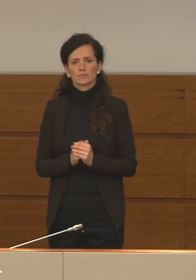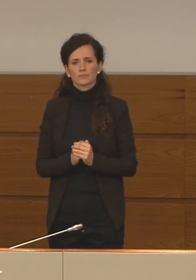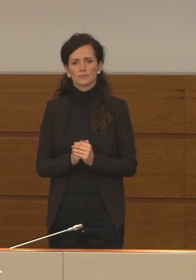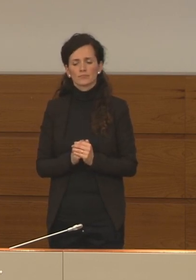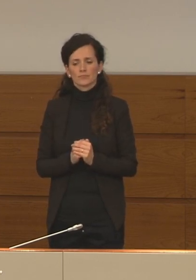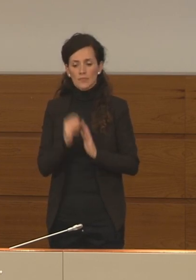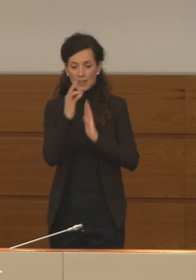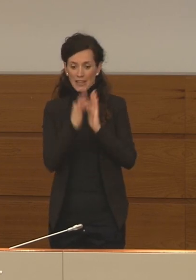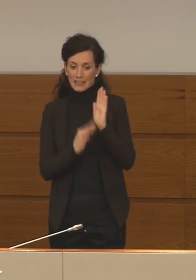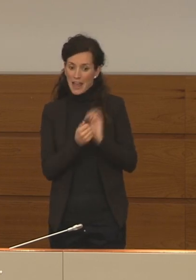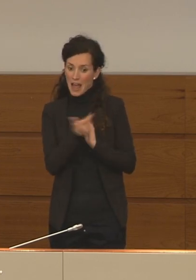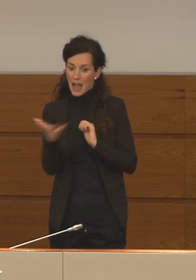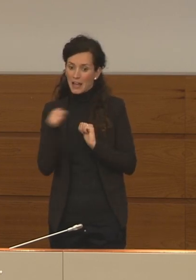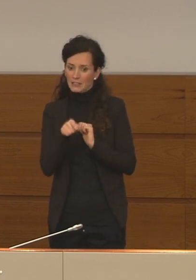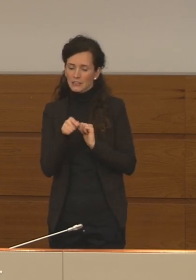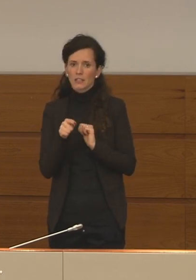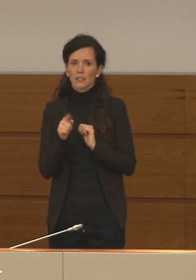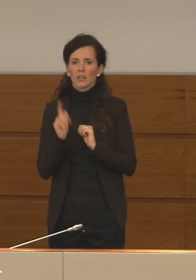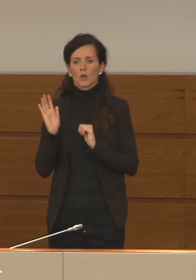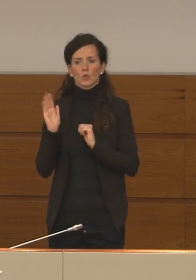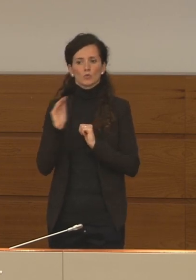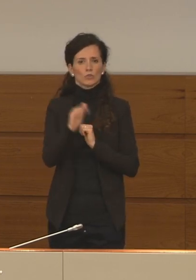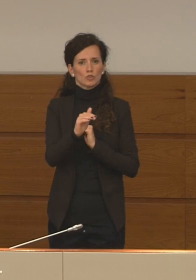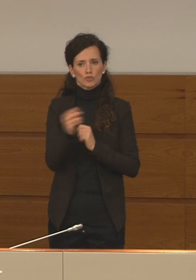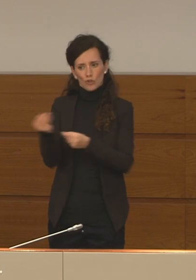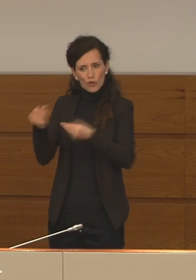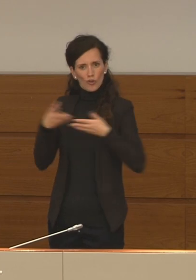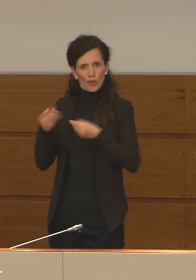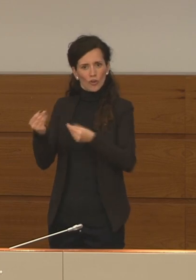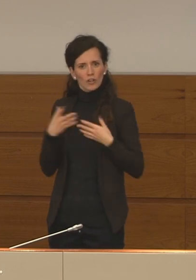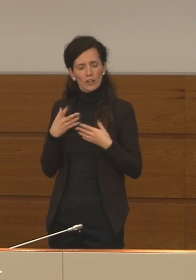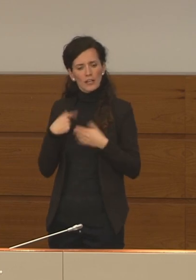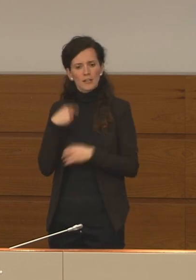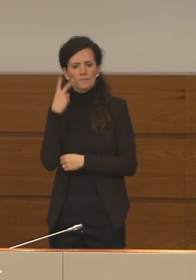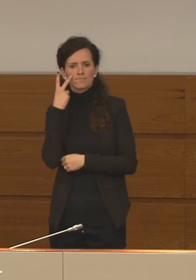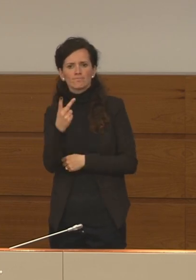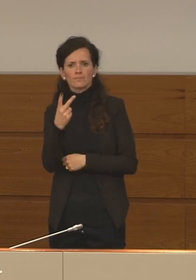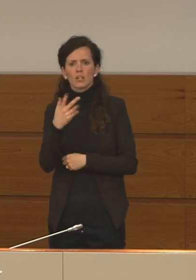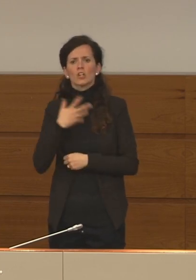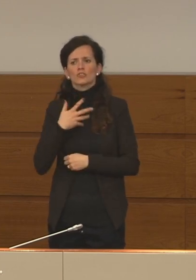dati che emergono quotidianamente degli scenari di alcune zone limitrofe,